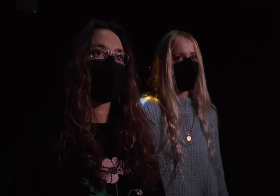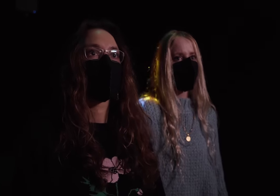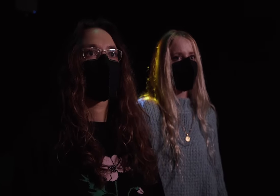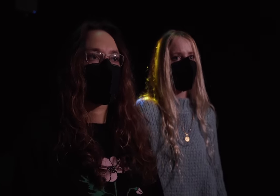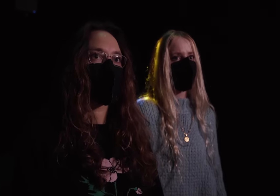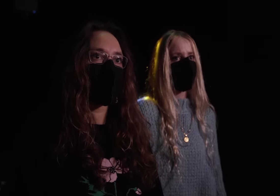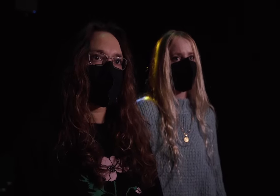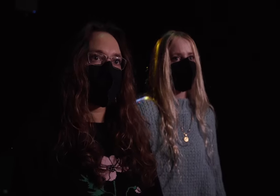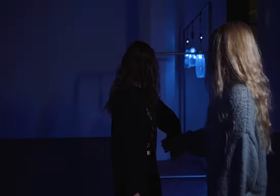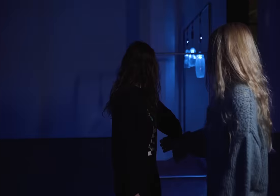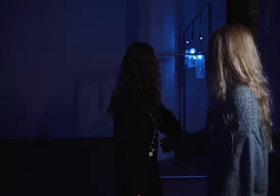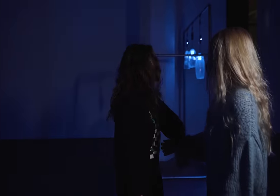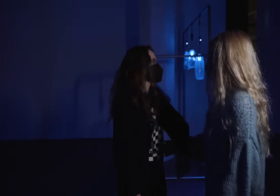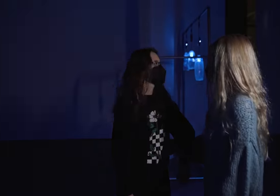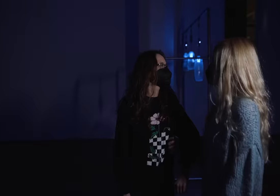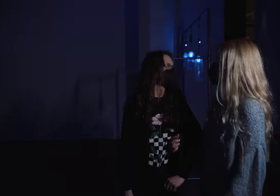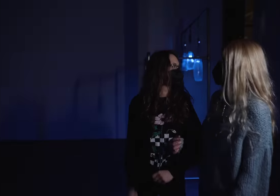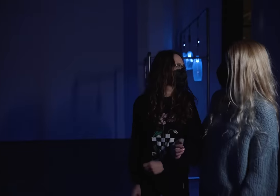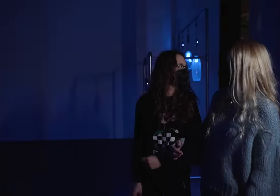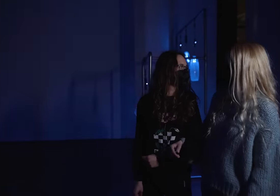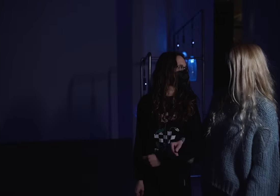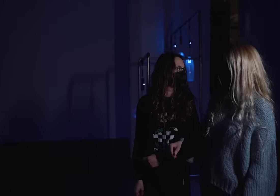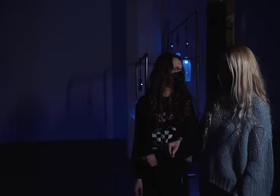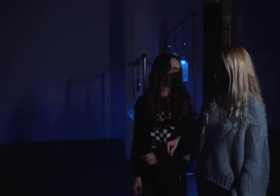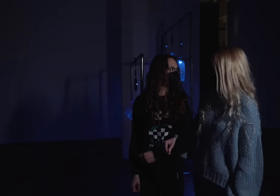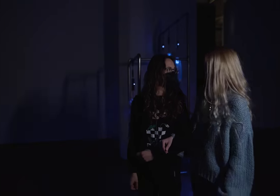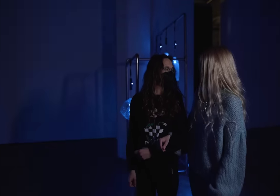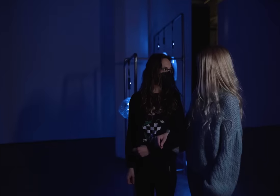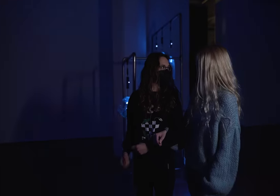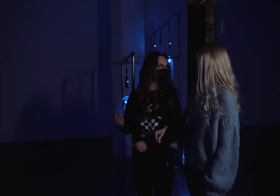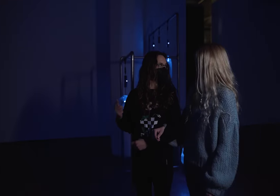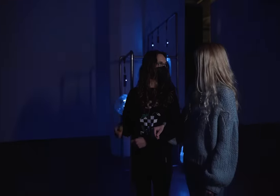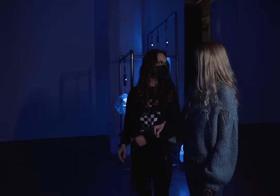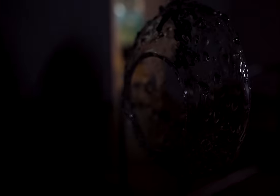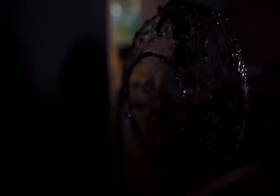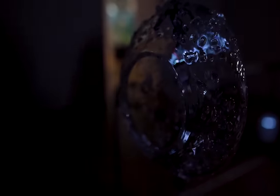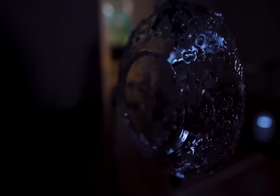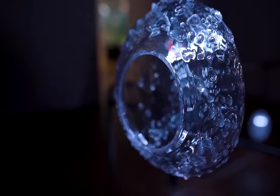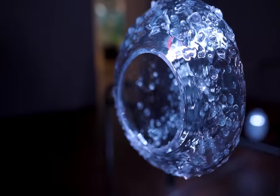oder sonst was wegen dem Gleichgewichtssinn. Hörst du das? - Was? Hörst du das? (Atmosphärische Klänge)